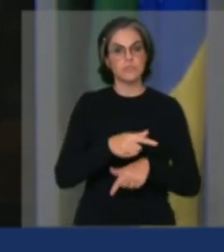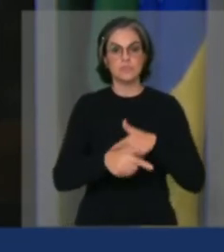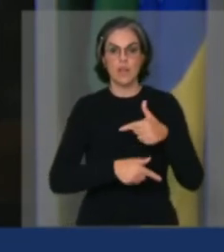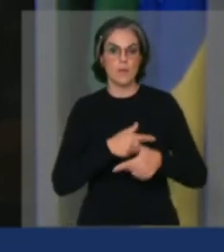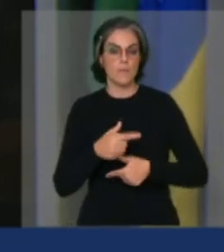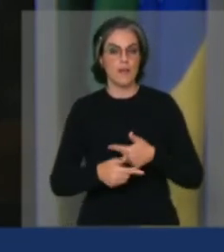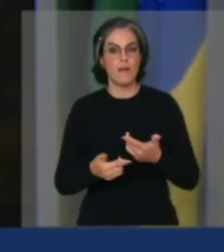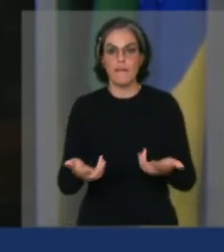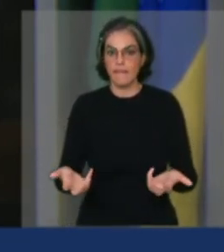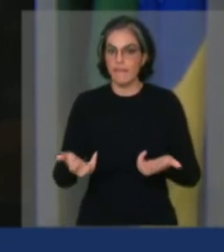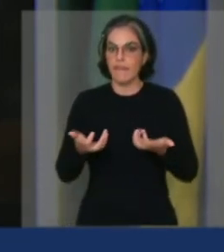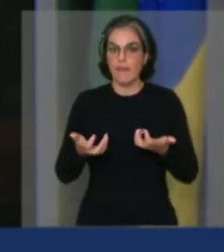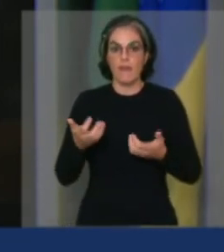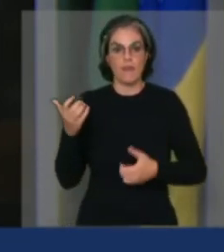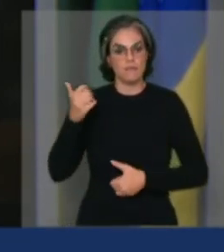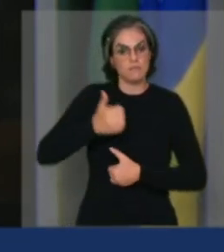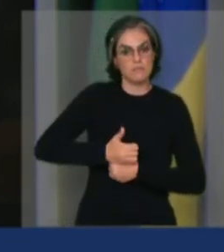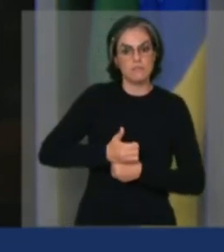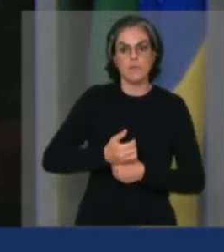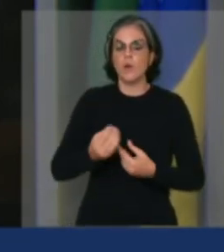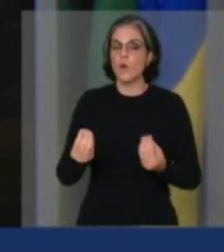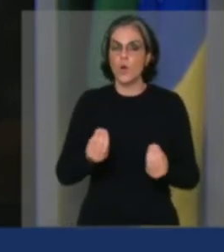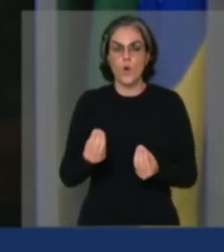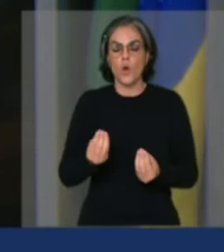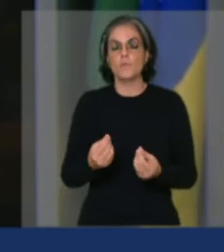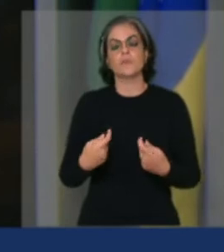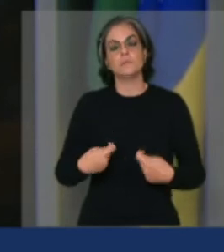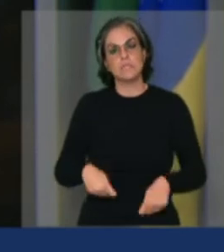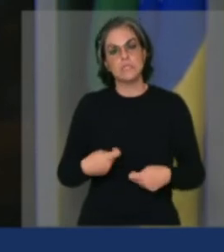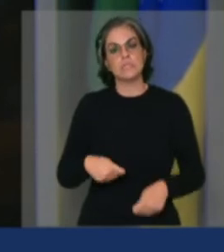TOMAR POSSE, POR MEIO DE UM DECRETO DO PRESIDENTE DA REPÚ BLICA. PARA QUE HORA ESTES APROVADOS POSSAM É ... SER